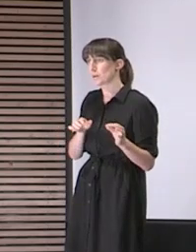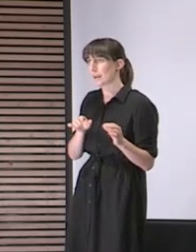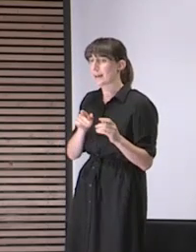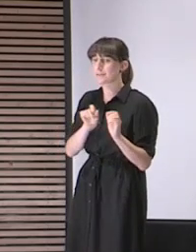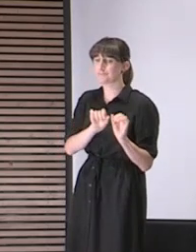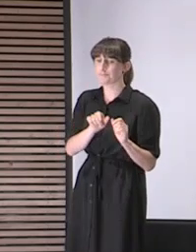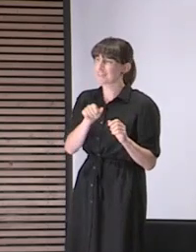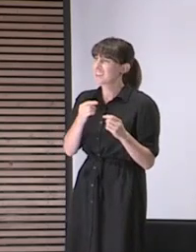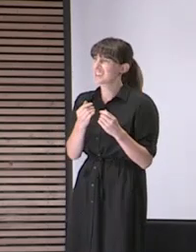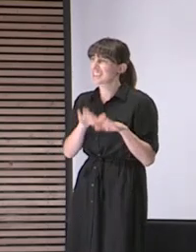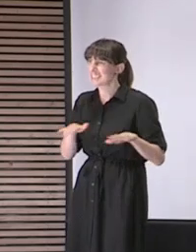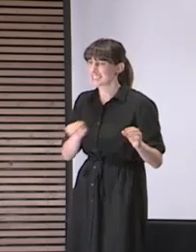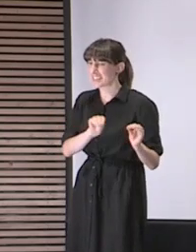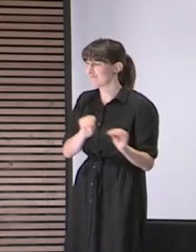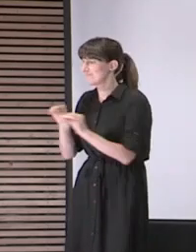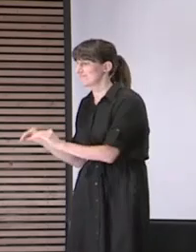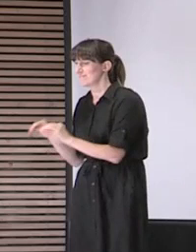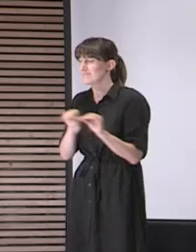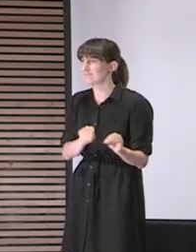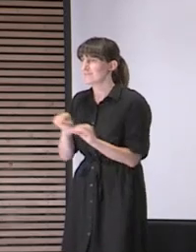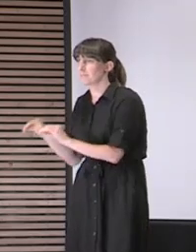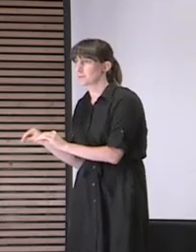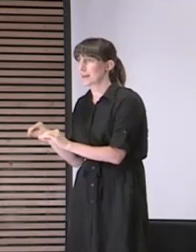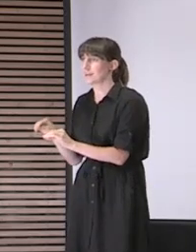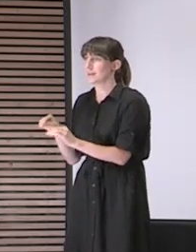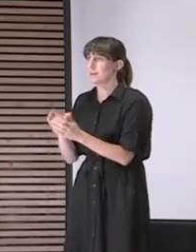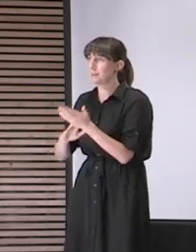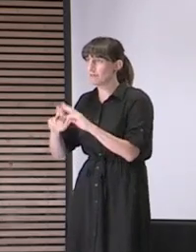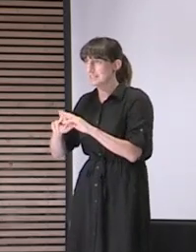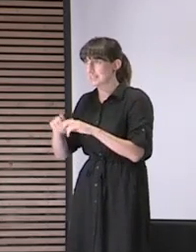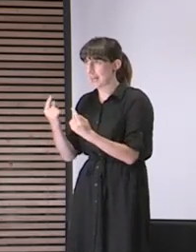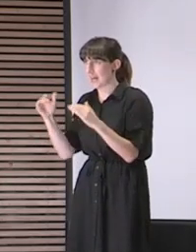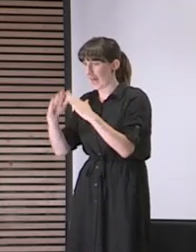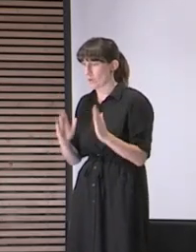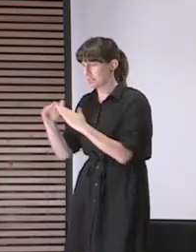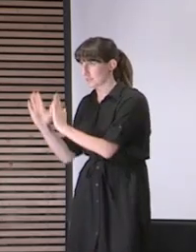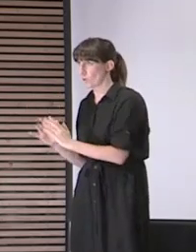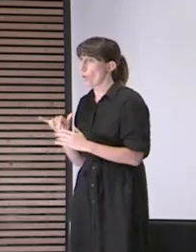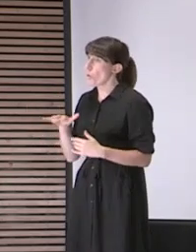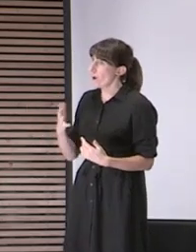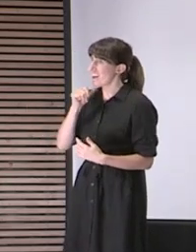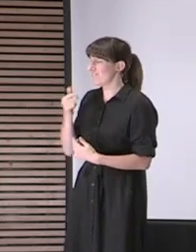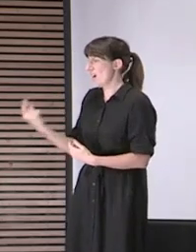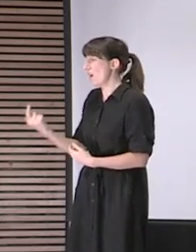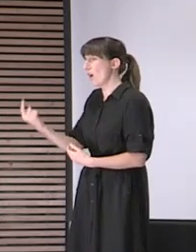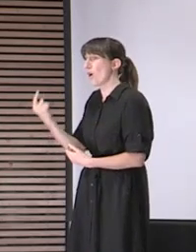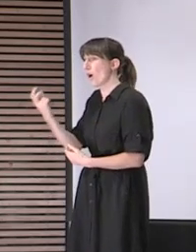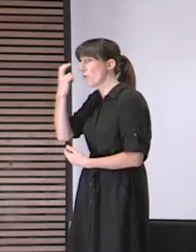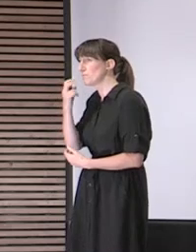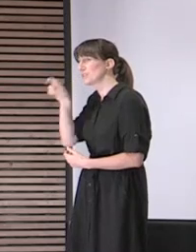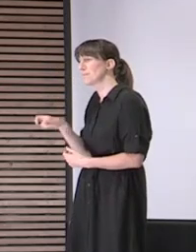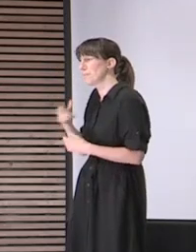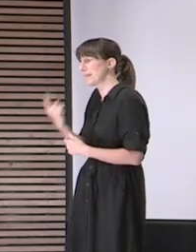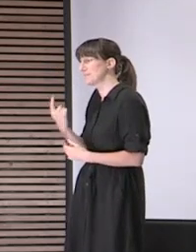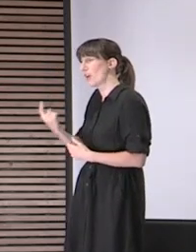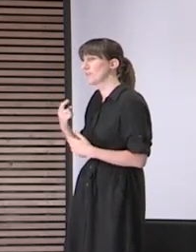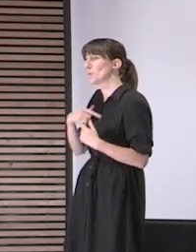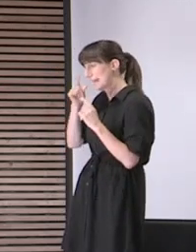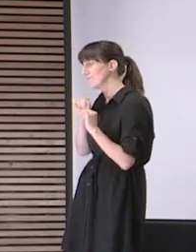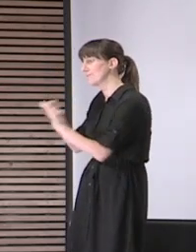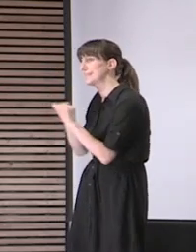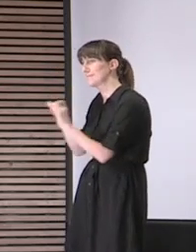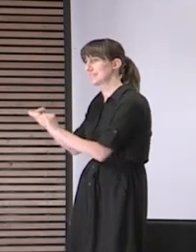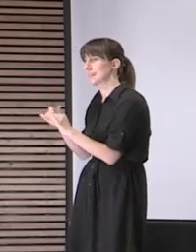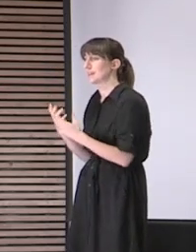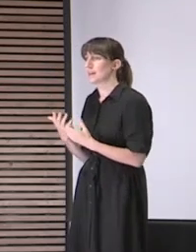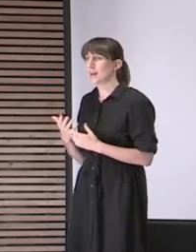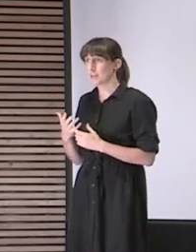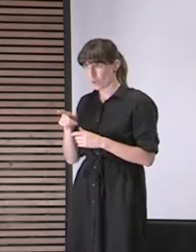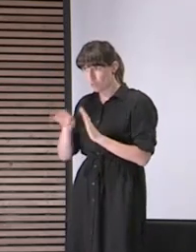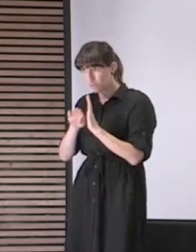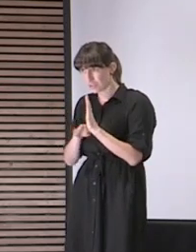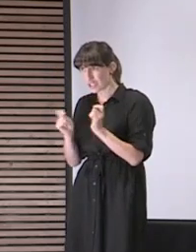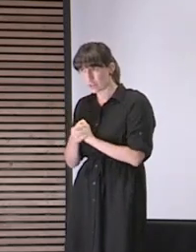para criminalizar efectivamente